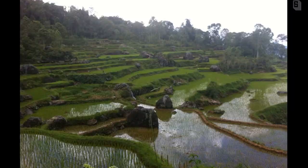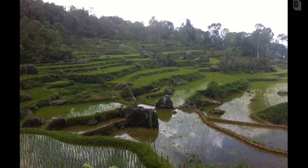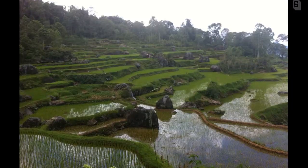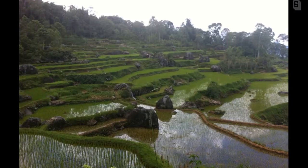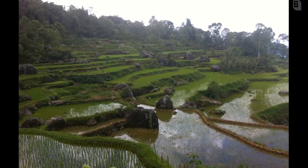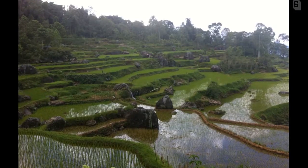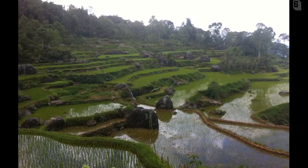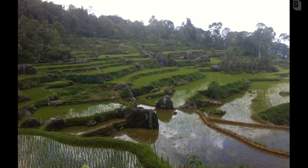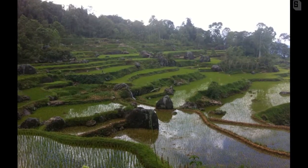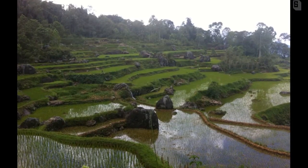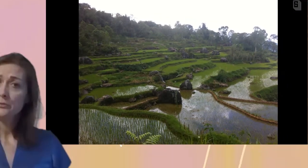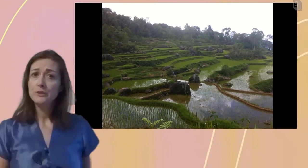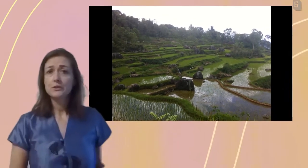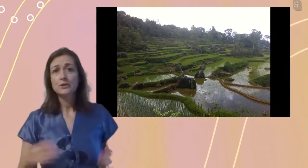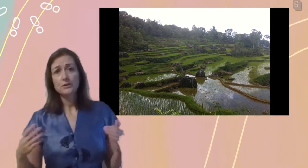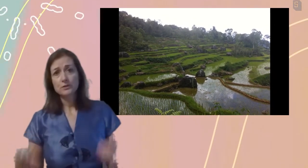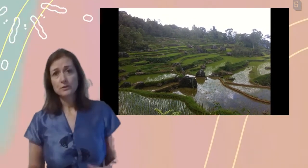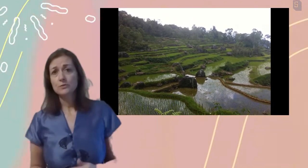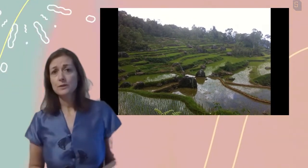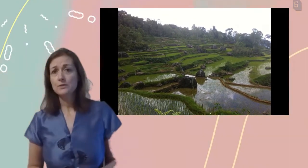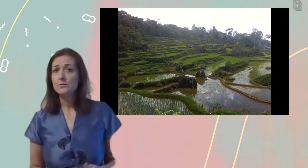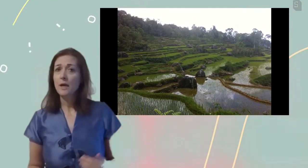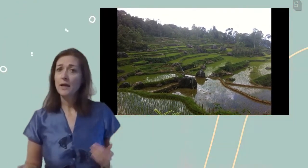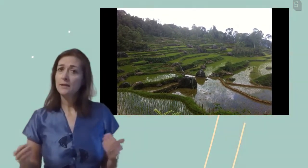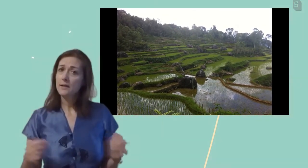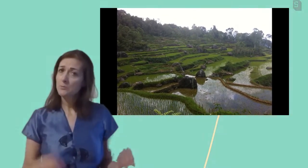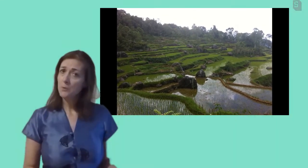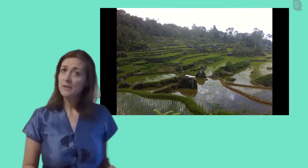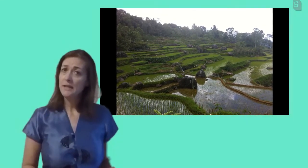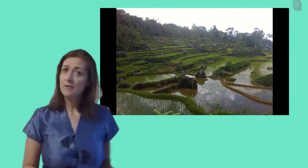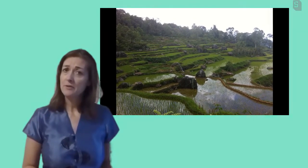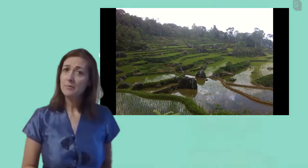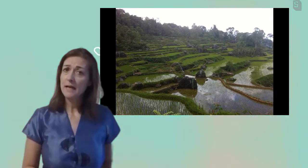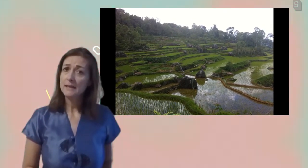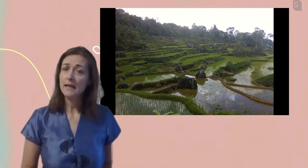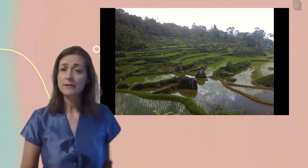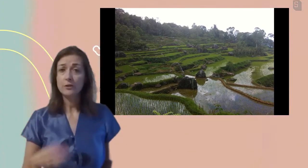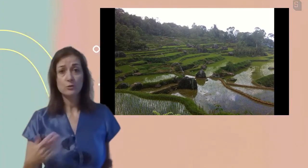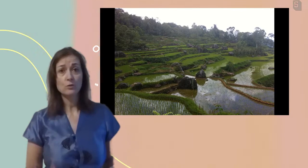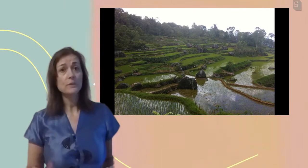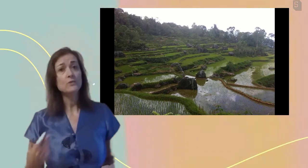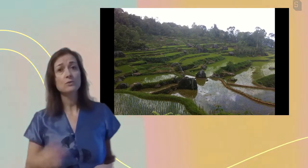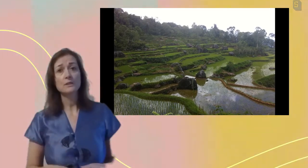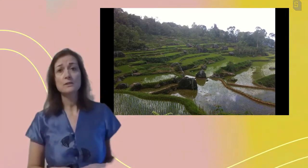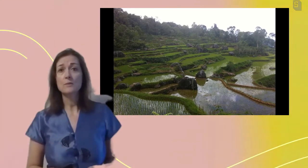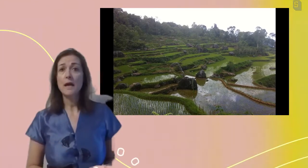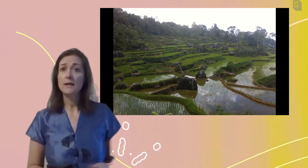indonesië heeft heel veel te bieden je kan dat heel toeristisch maken naar mooie java en bali ga je kan nog minder toeristisch maken